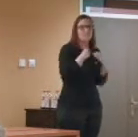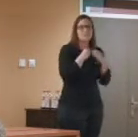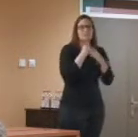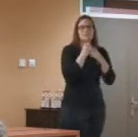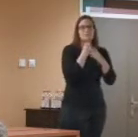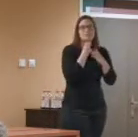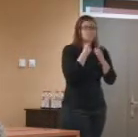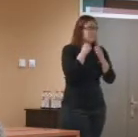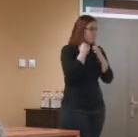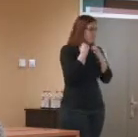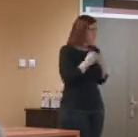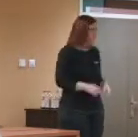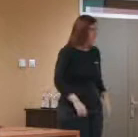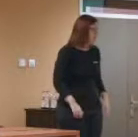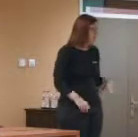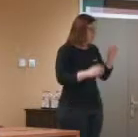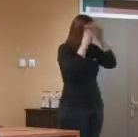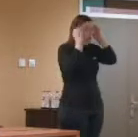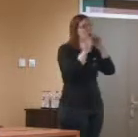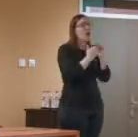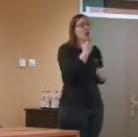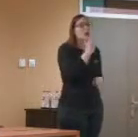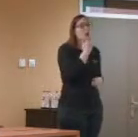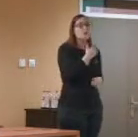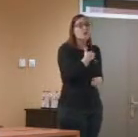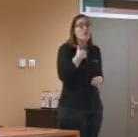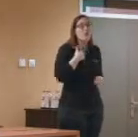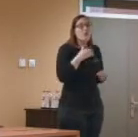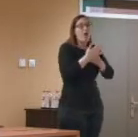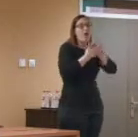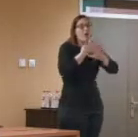para pasarlo, ¿alguien quiere decir algo? Porque si no mientras